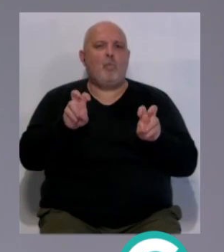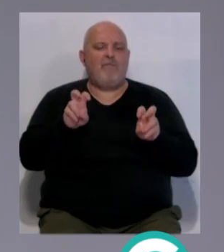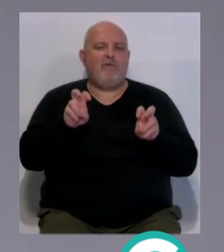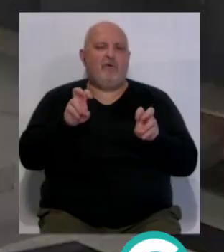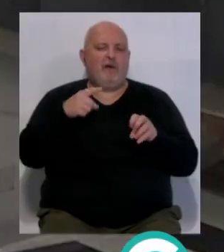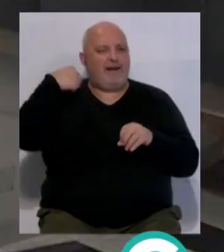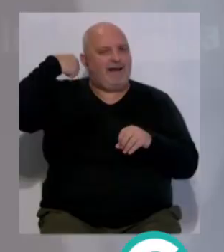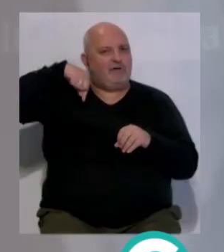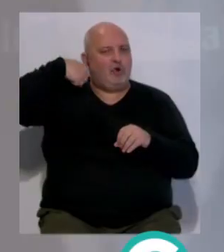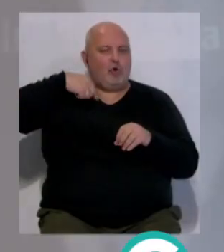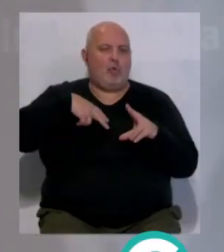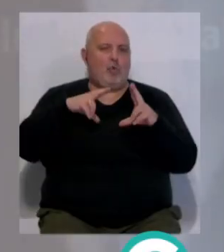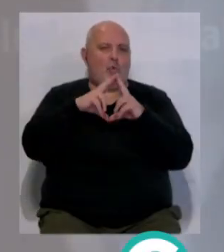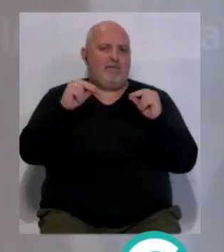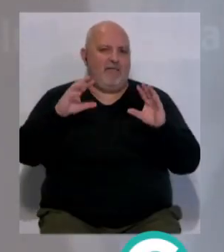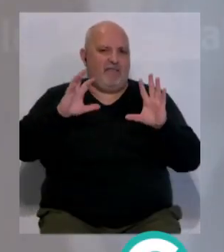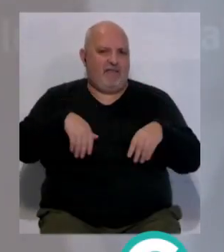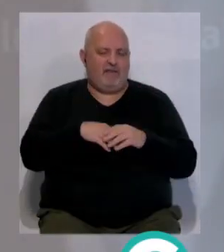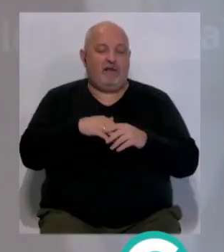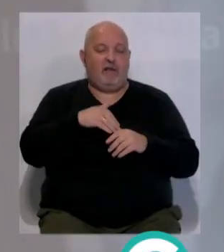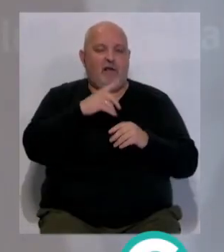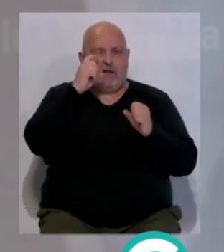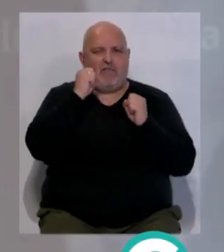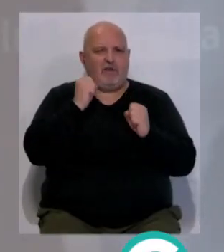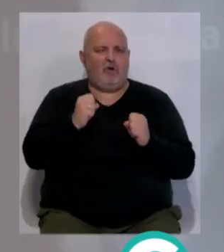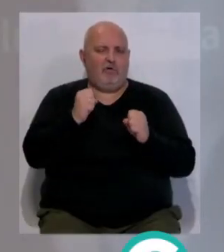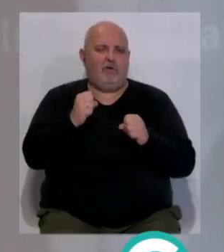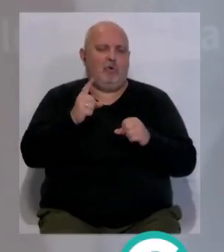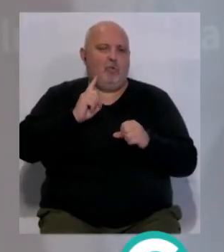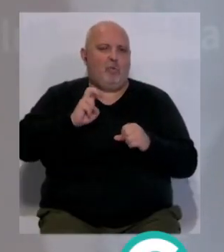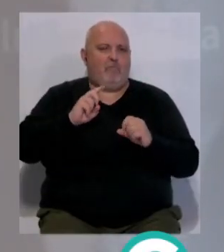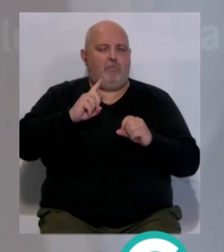rector de la Universidad de Cádiz el catedrático será la persona que dirija la uca Durante los